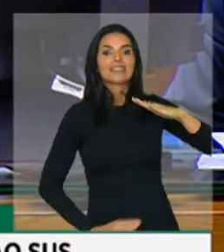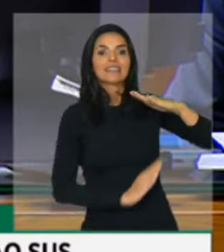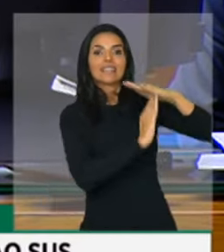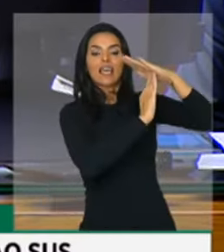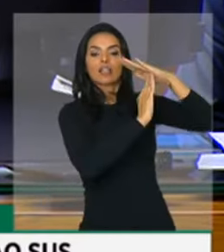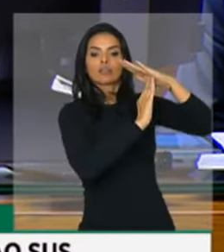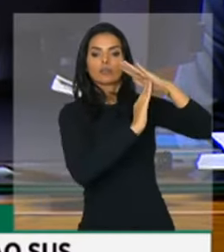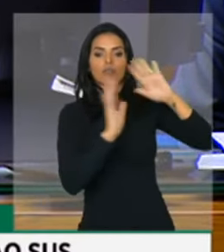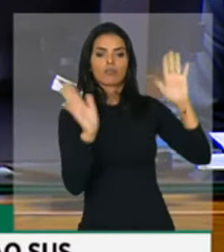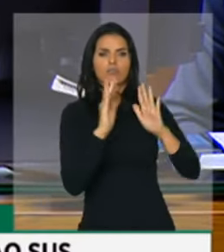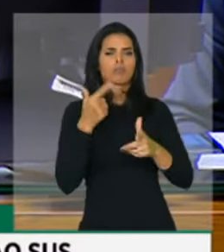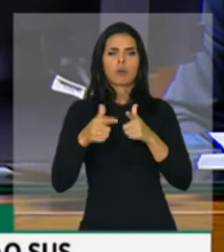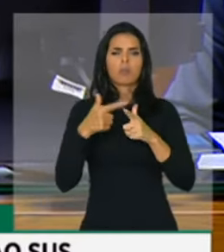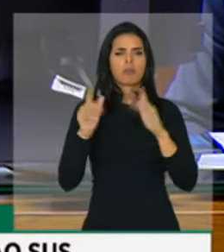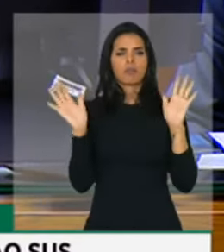IMPEDIMENTO E NEM FOI OBJETIVO DA ELABORAÇÃO DESSE PROJETO